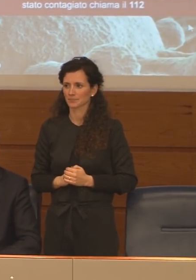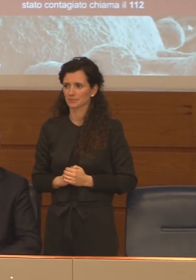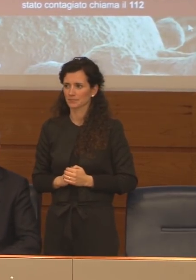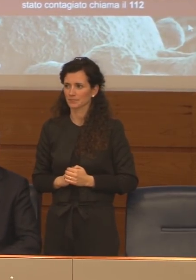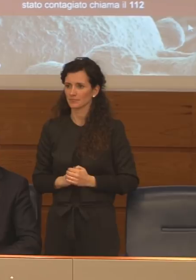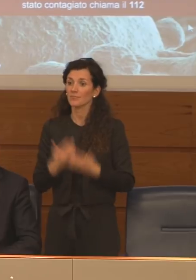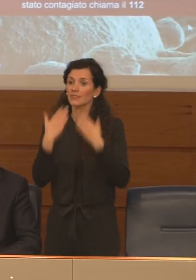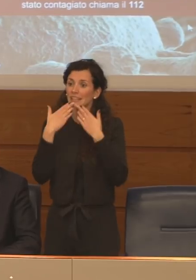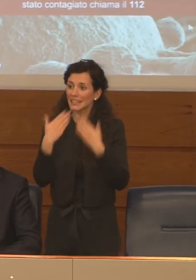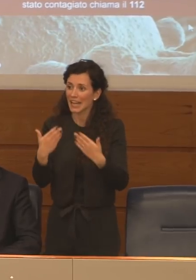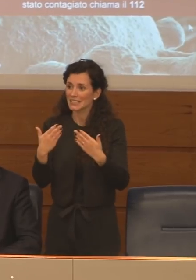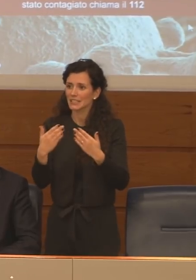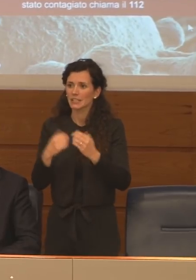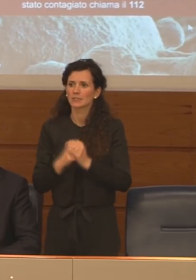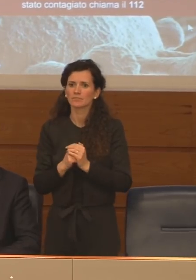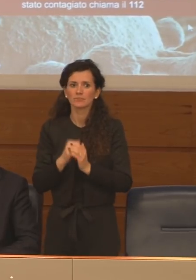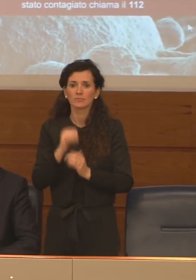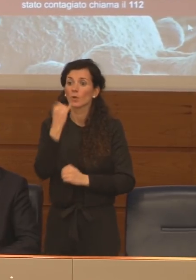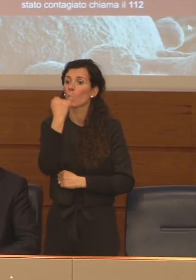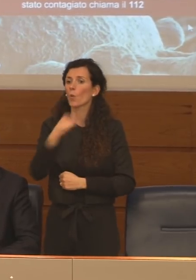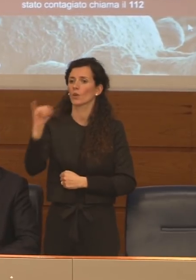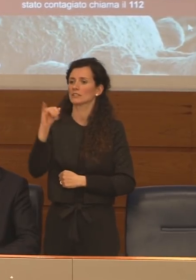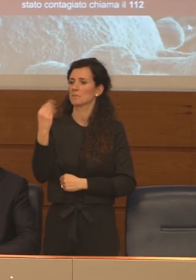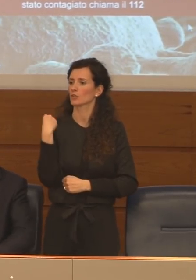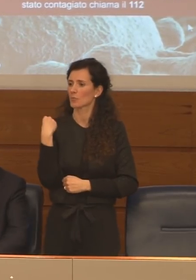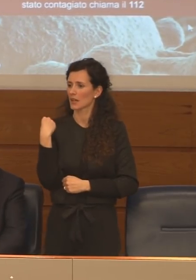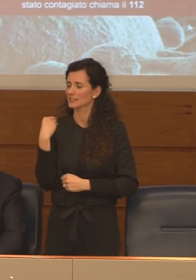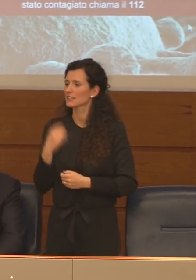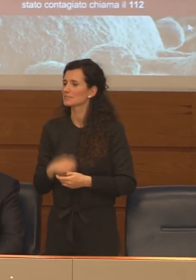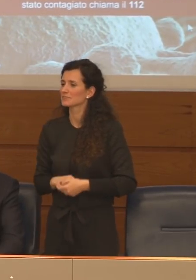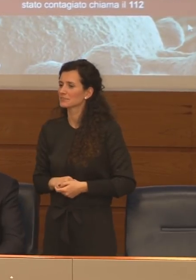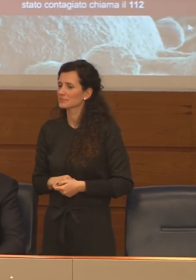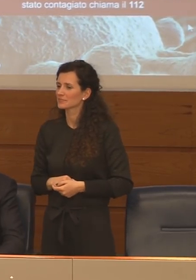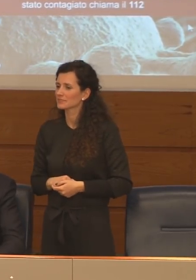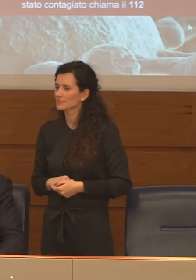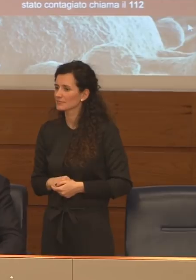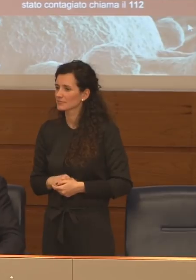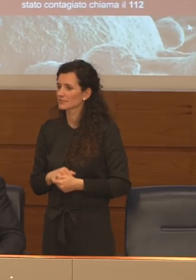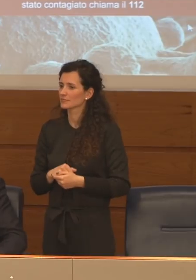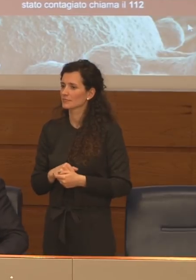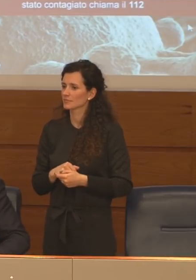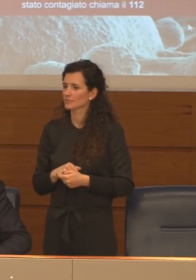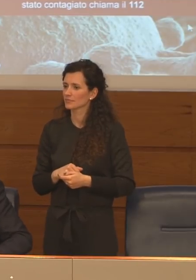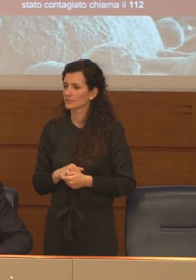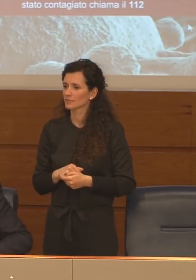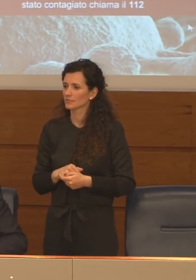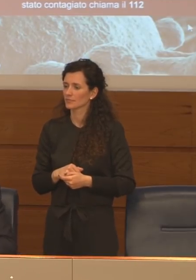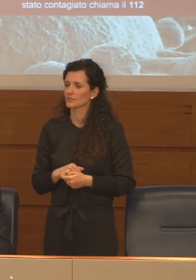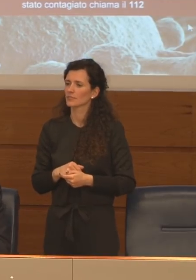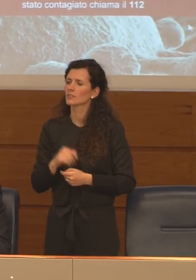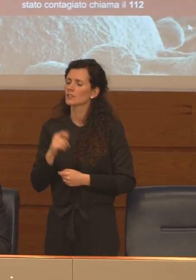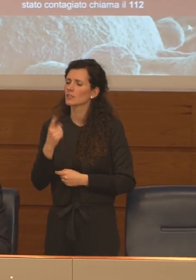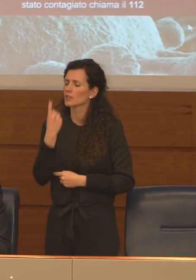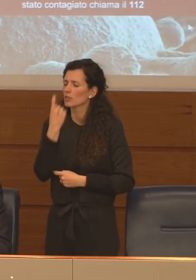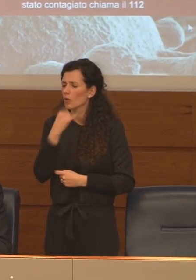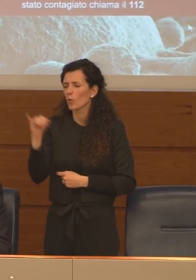(domanda giornalista) Buona sera Giorgia Sartor Adnkronos, solo una precisazioneù